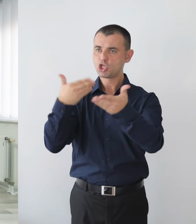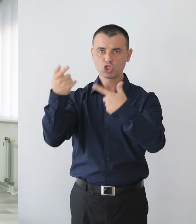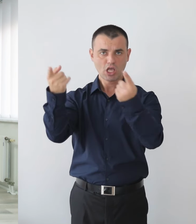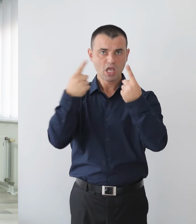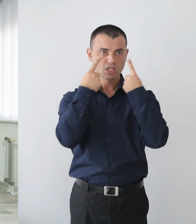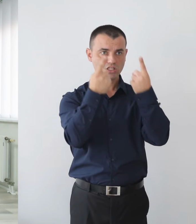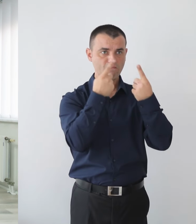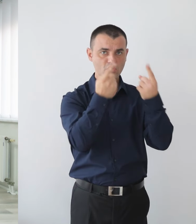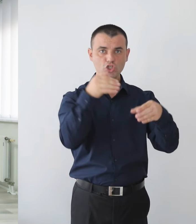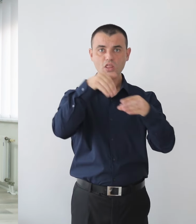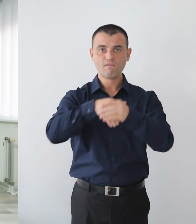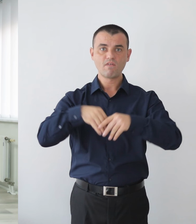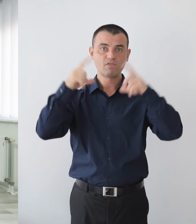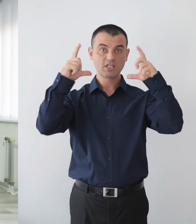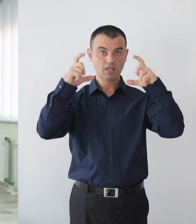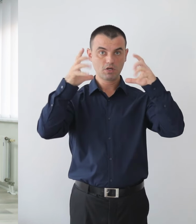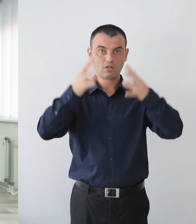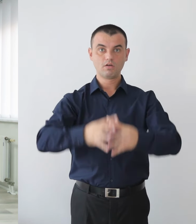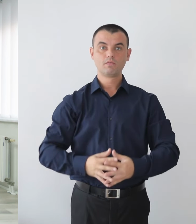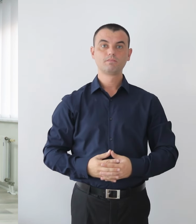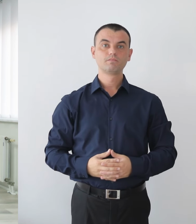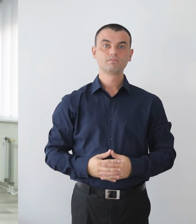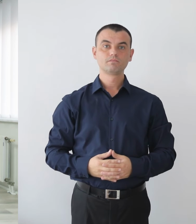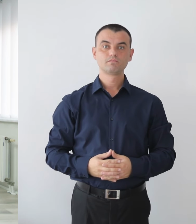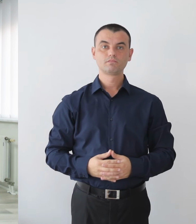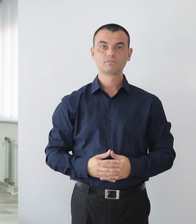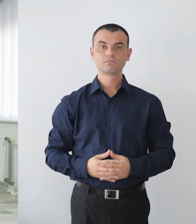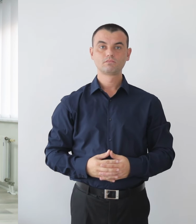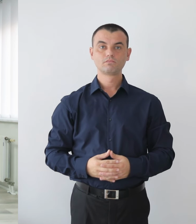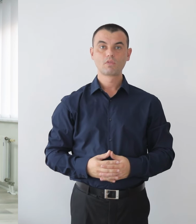интериор или екстериор е във фотографията, използвана за склад.